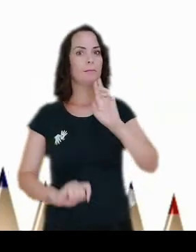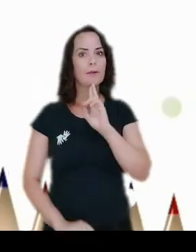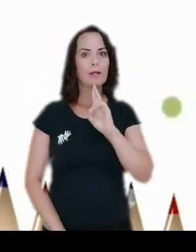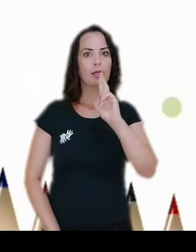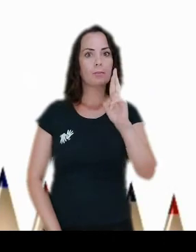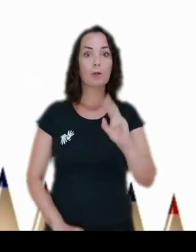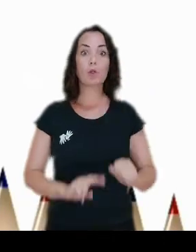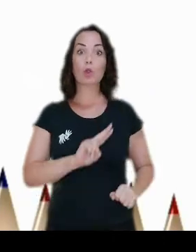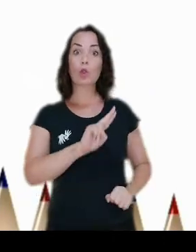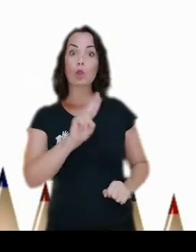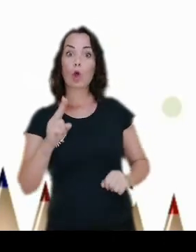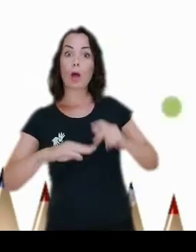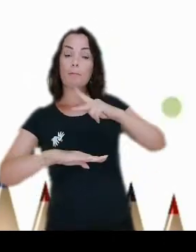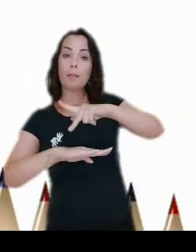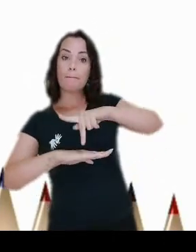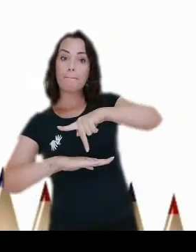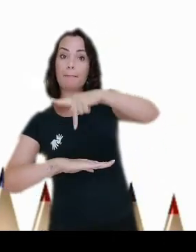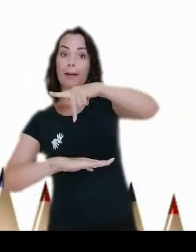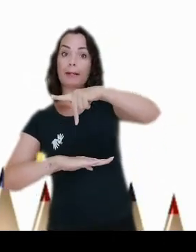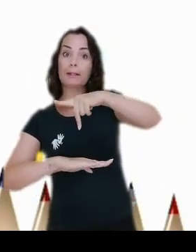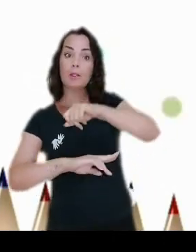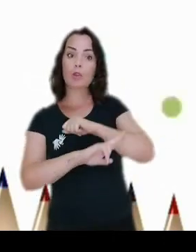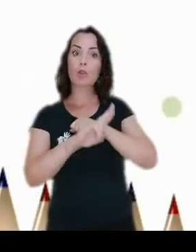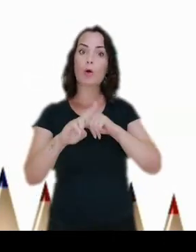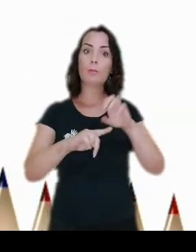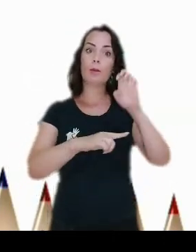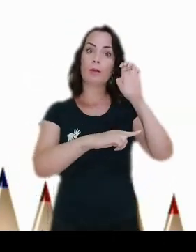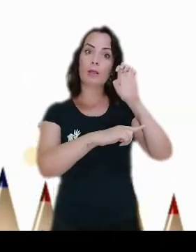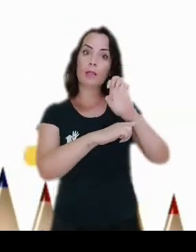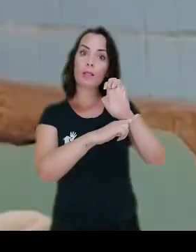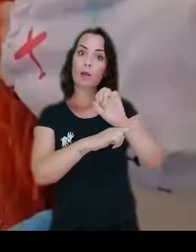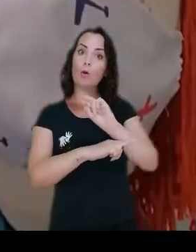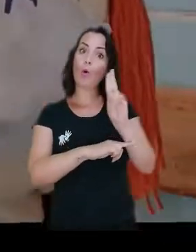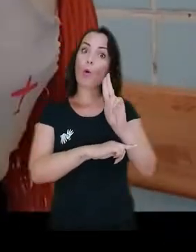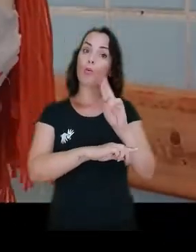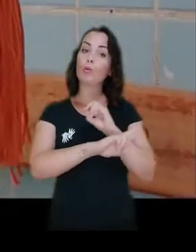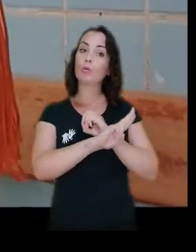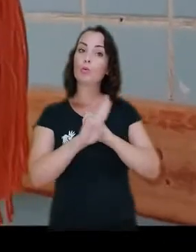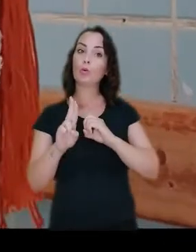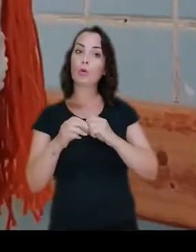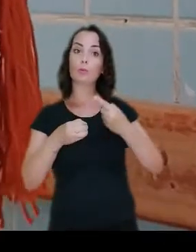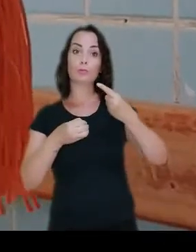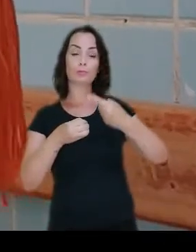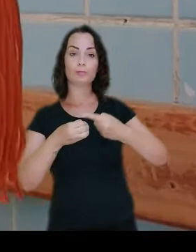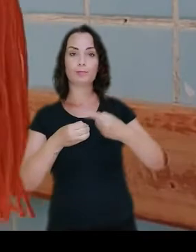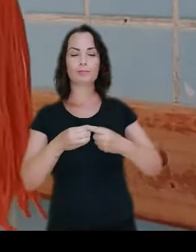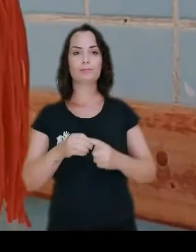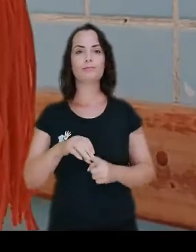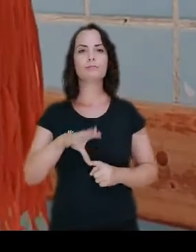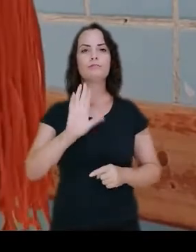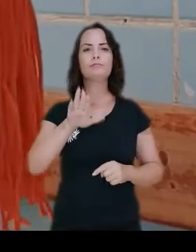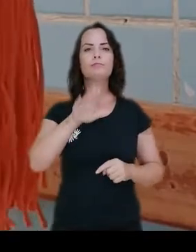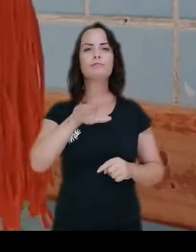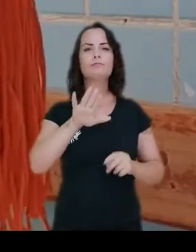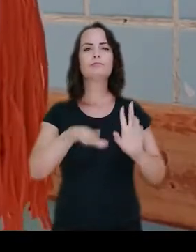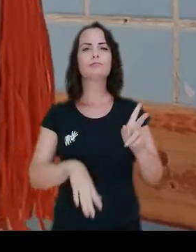do seu estado ou da sua cidade. Teacher, teacher… Você também ensinou